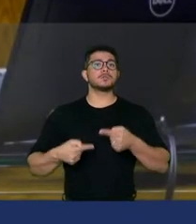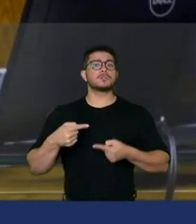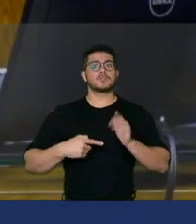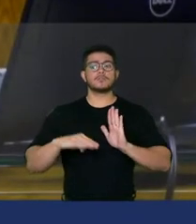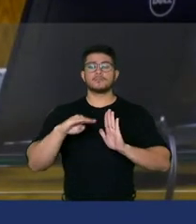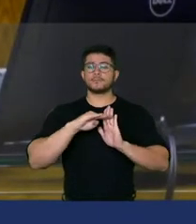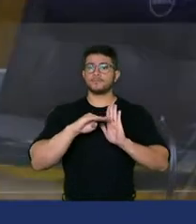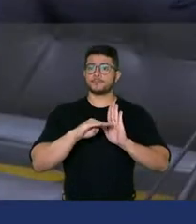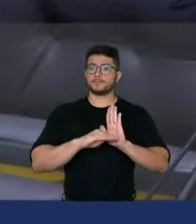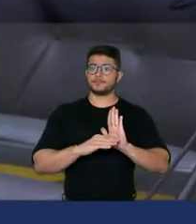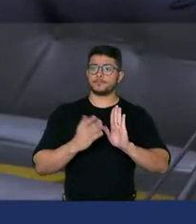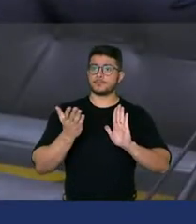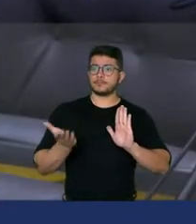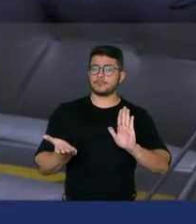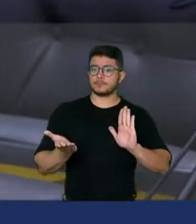ENCERRO, A, EU VOU VOLTAR PARA PAUTA. PASSA-SE A LISTA DE